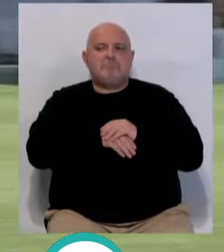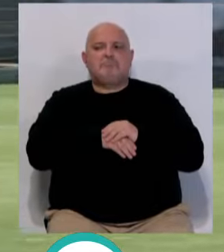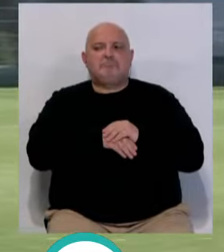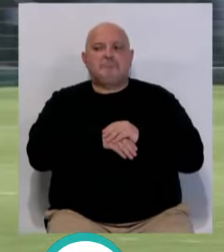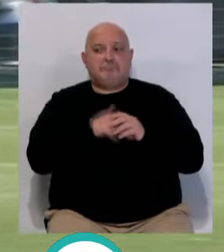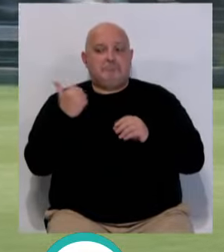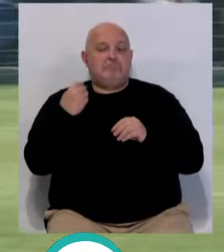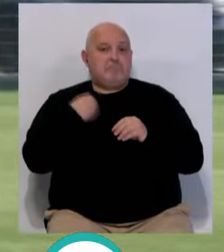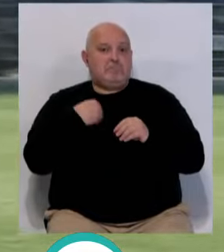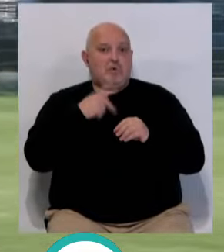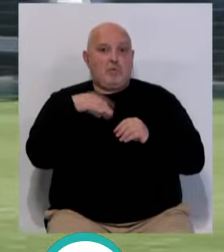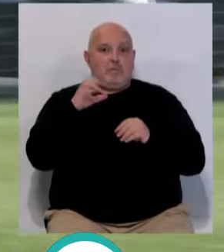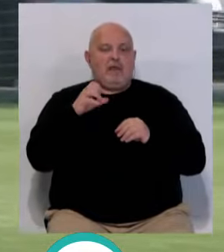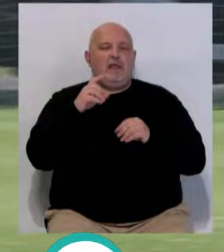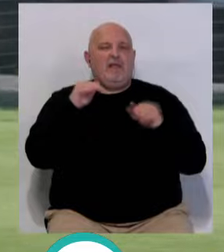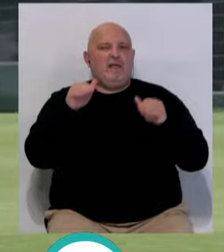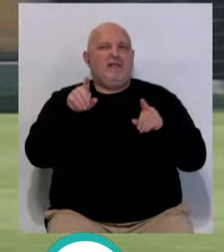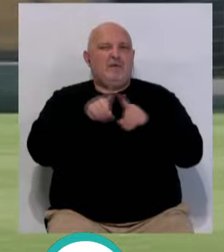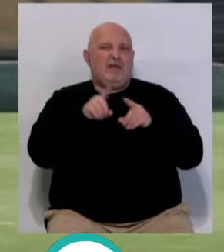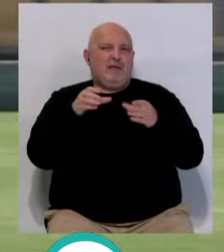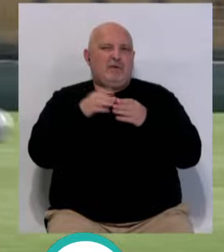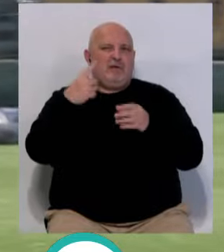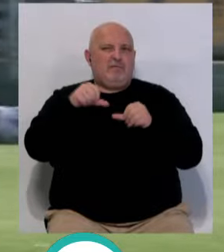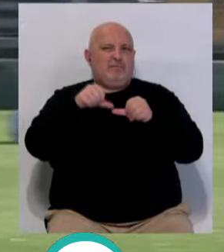comentáis del Atlético Madrid también Es verdad que es un equipo que lleva jugando de esa manera